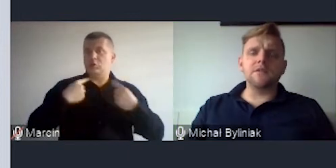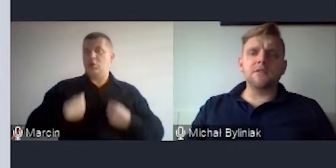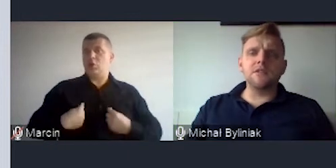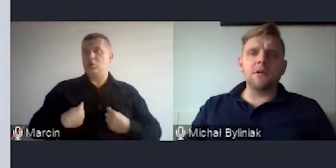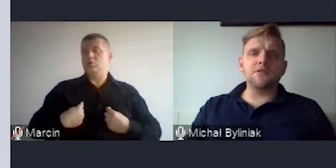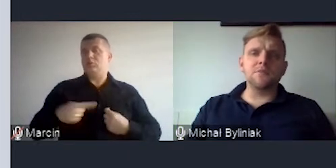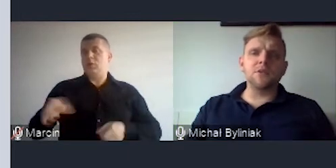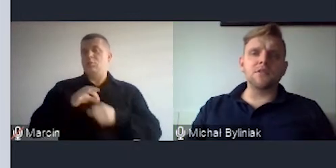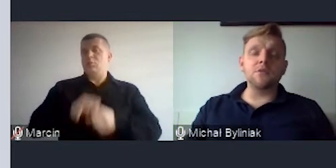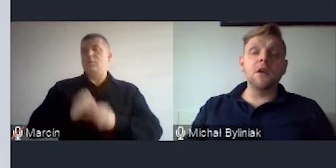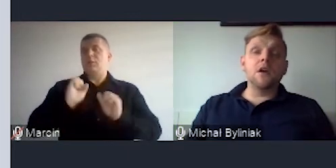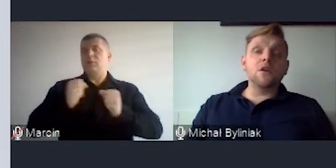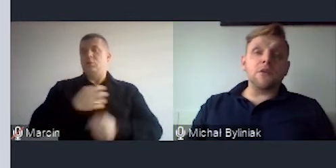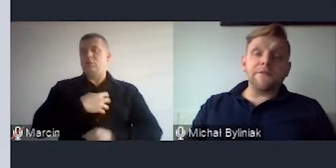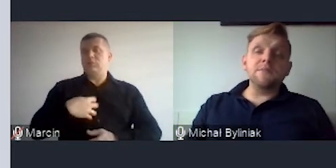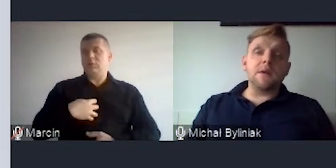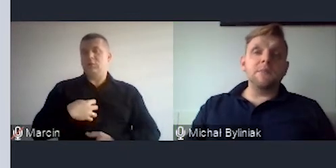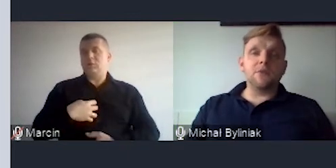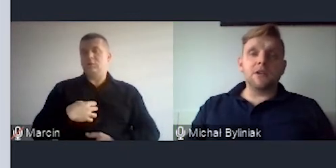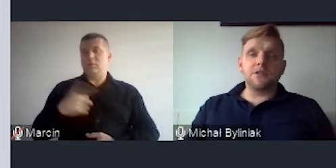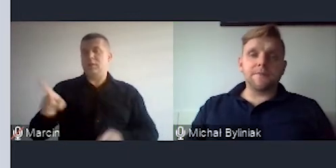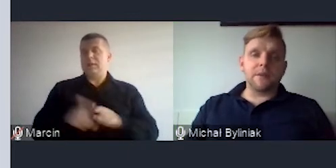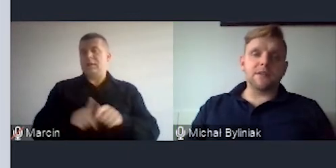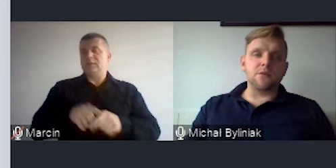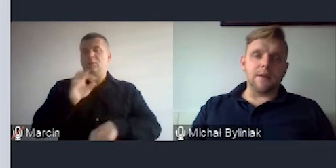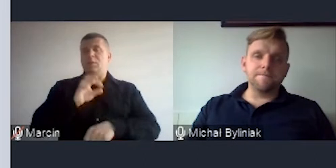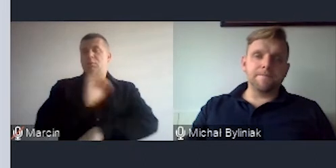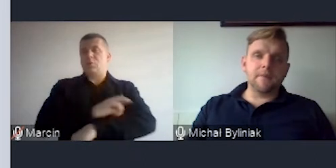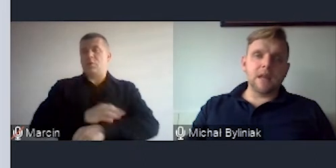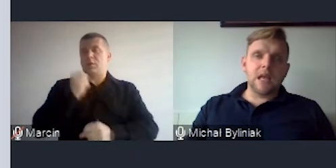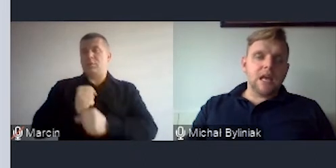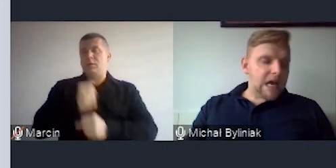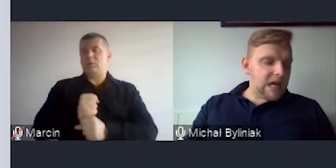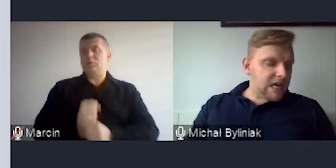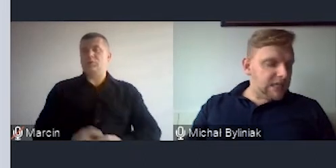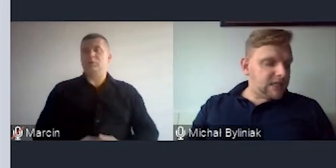prowadzących działalność gospodarczą, która w tym samym projekcie pracuje.